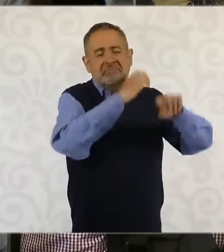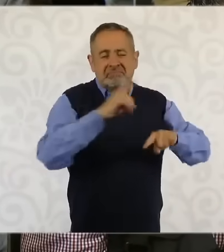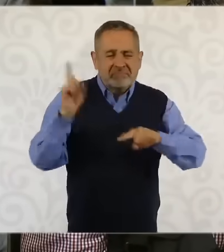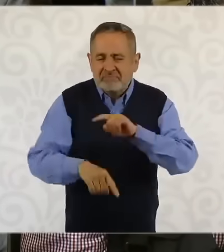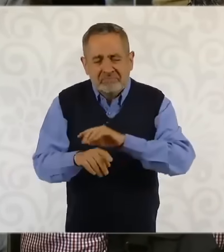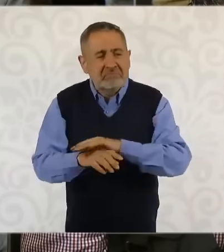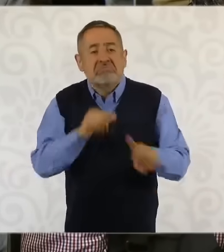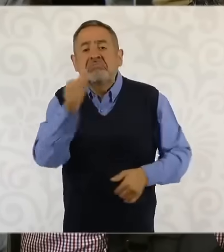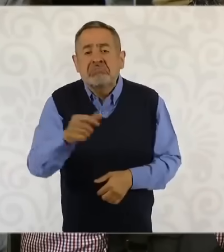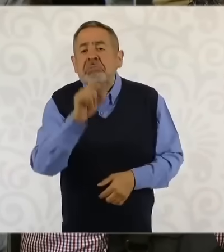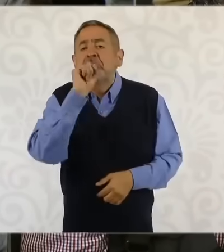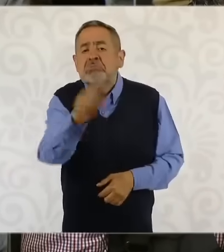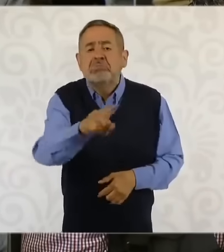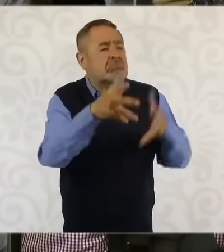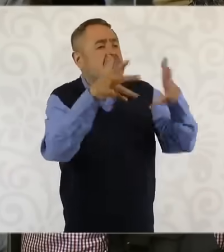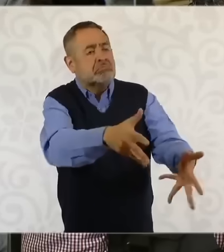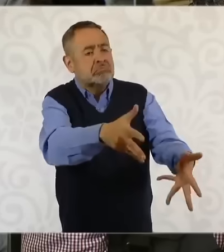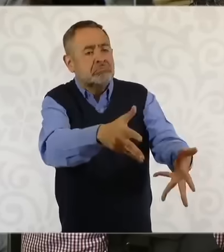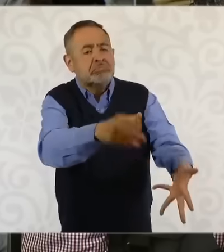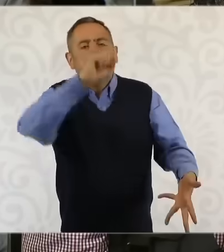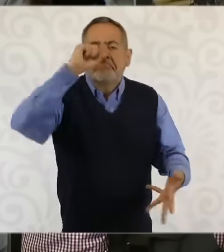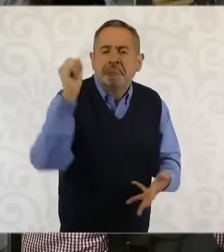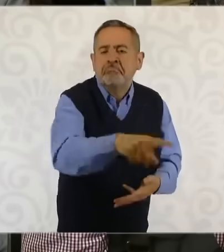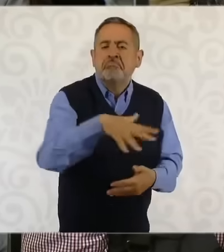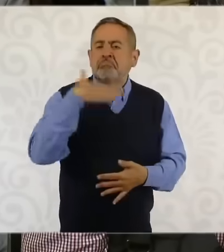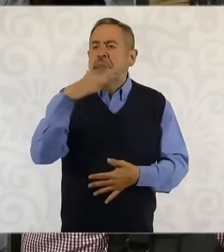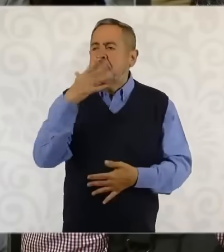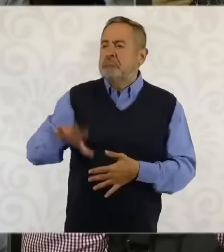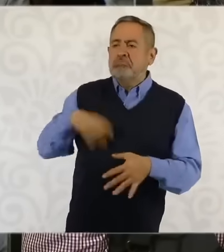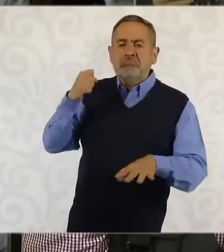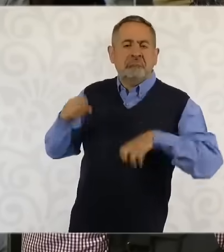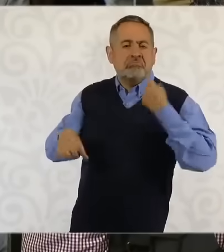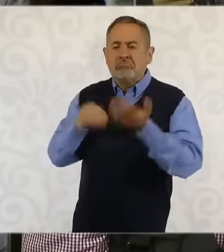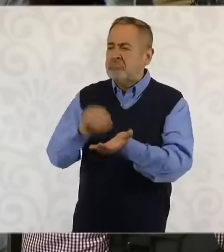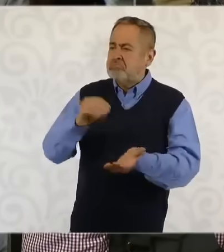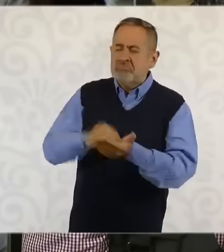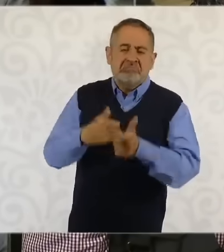eso no se ha no se ha movido un gramo y los abusos siguen y siguen a la orden del día en